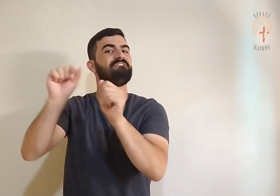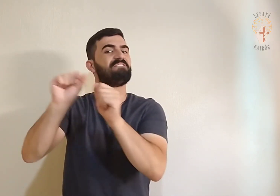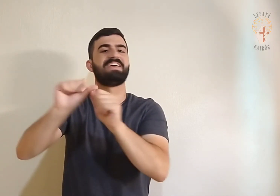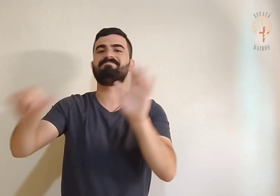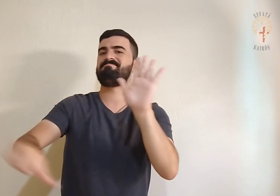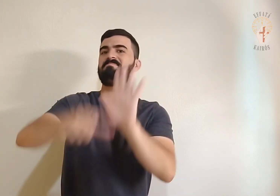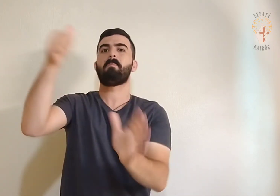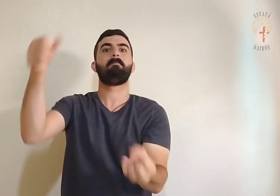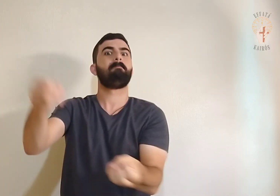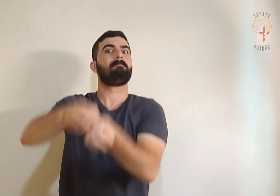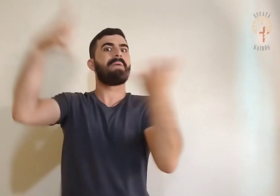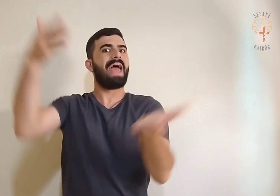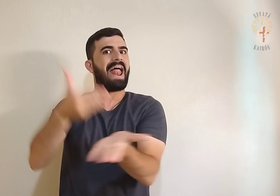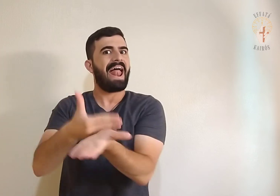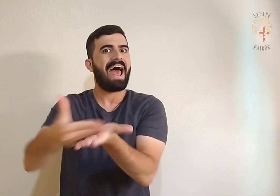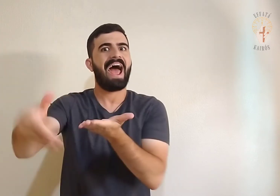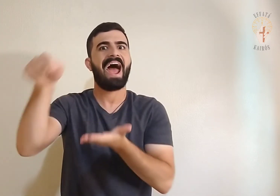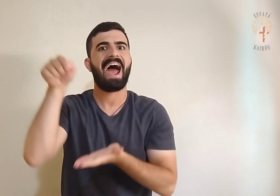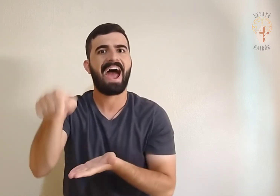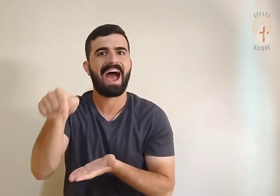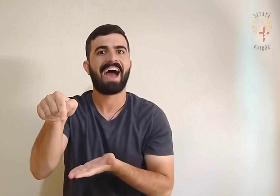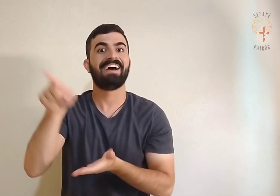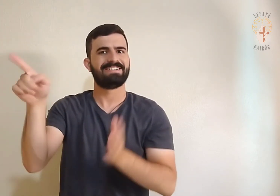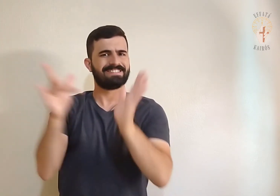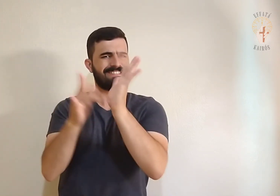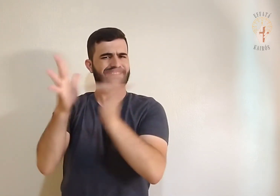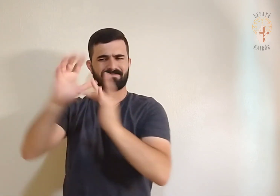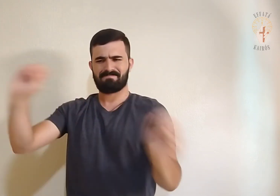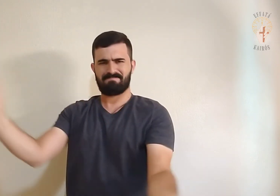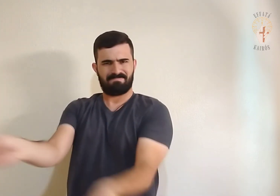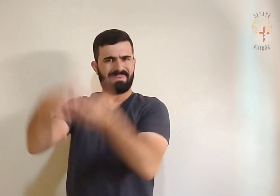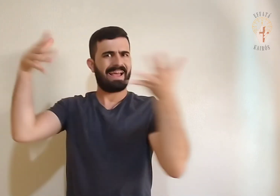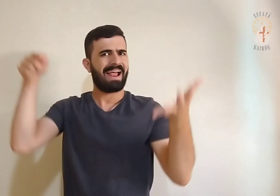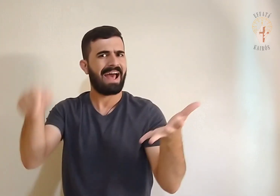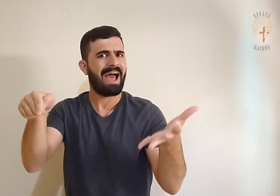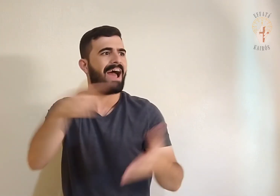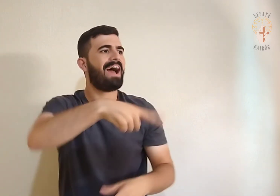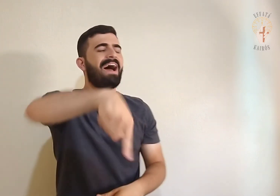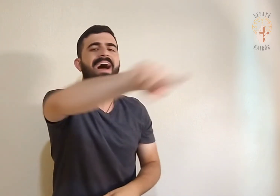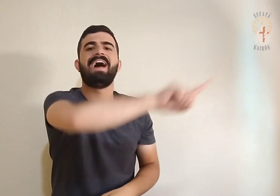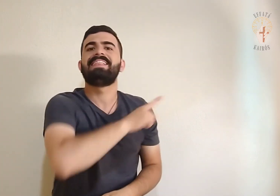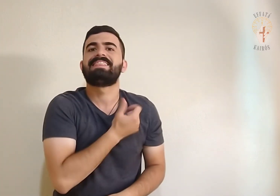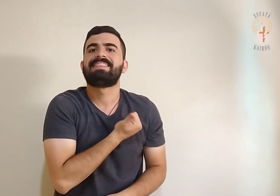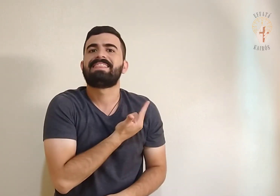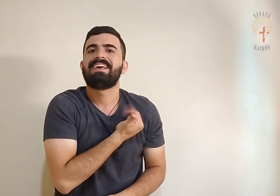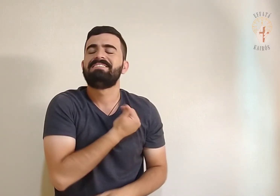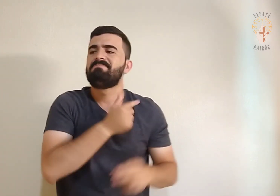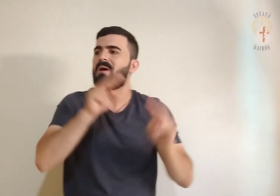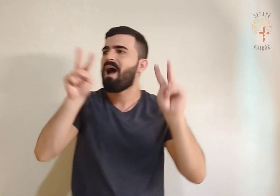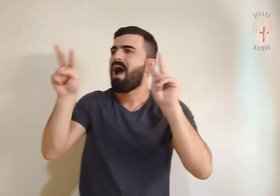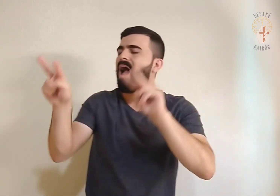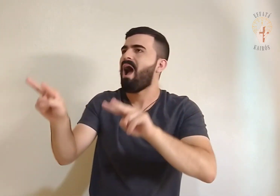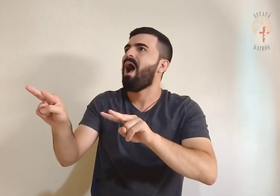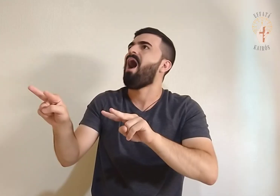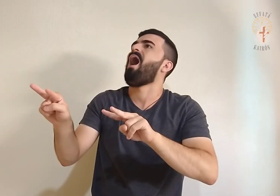Ele o realizou em Caná da Galileia e manifestou a sua glória, e seus discípulos creram nele